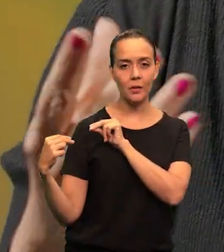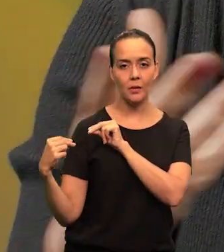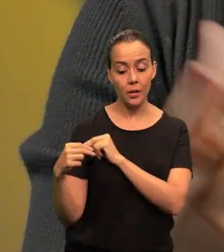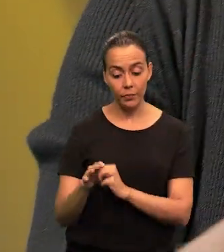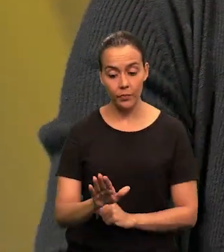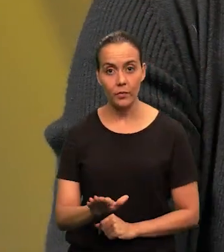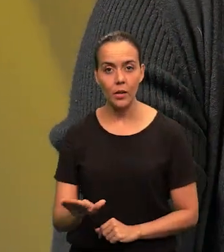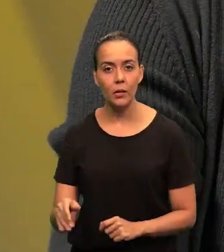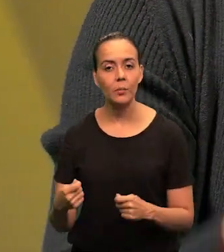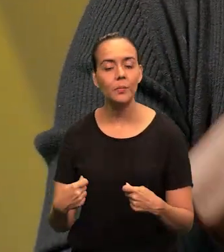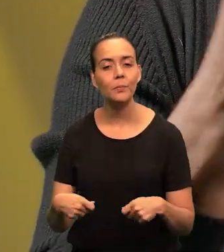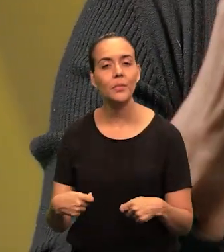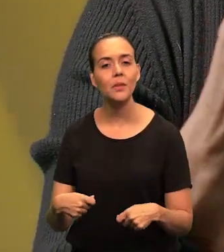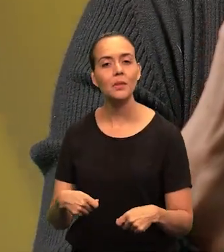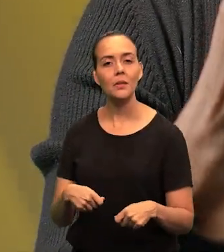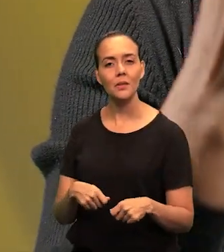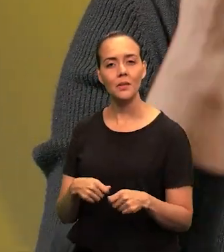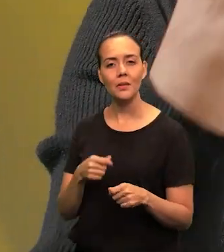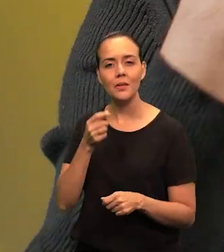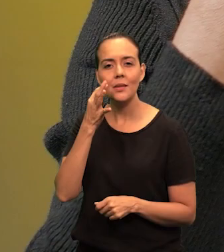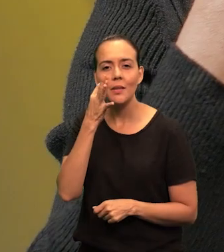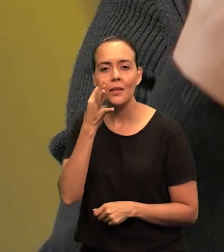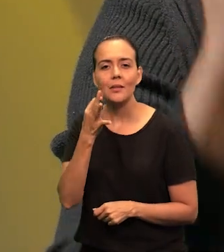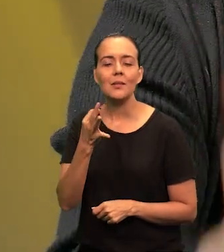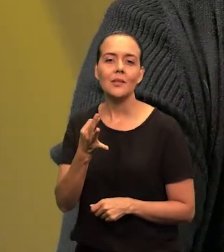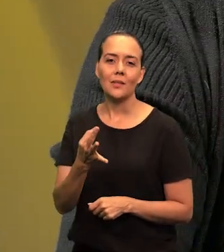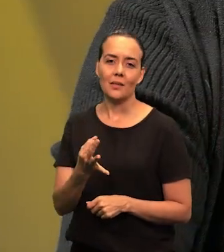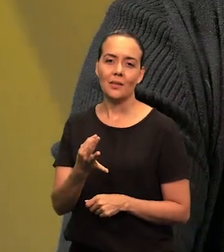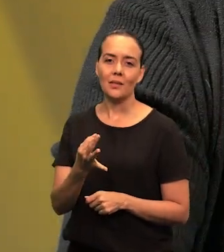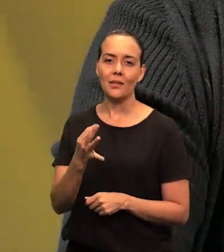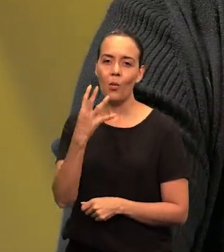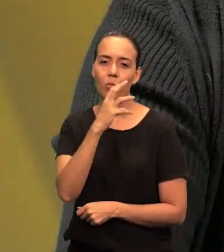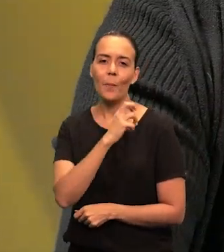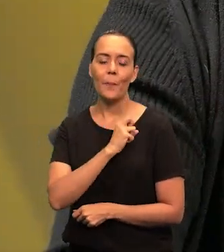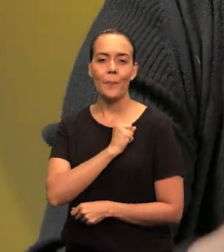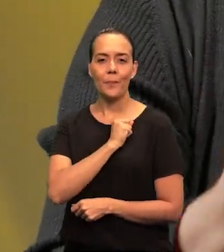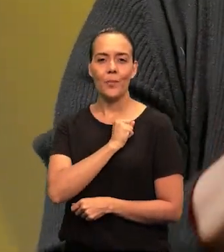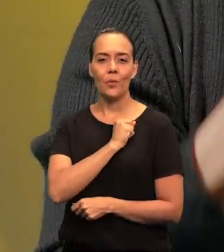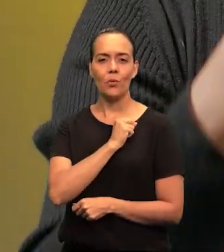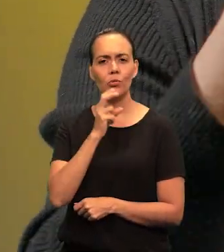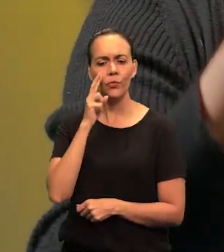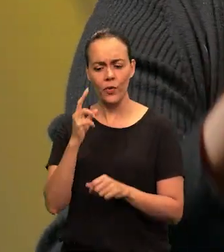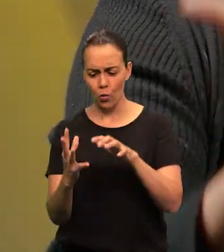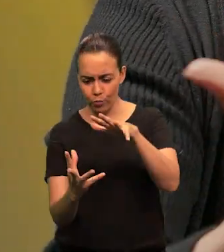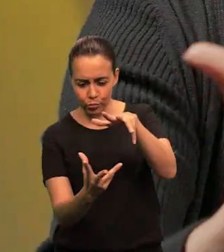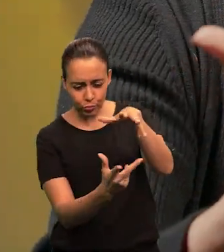A gente, na educação, tem que ensinar as crianças a olhar com amor, para ser capaz de ver o mundo.